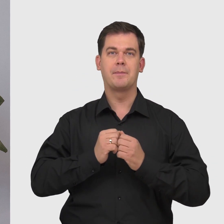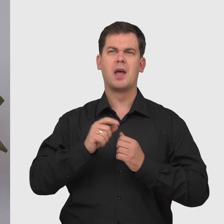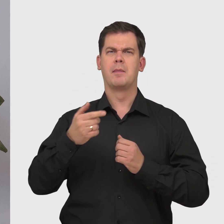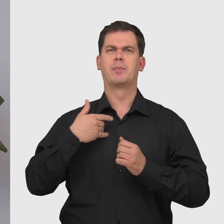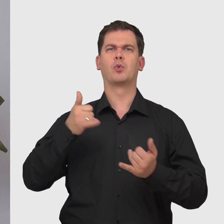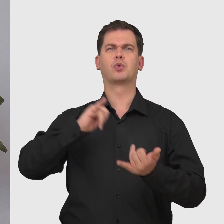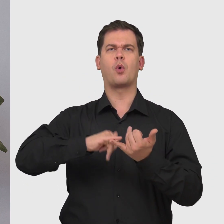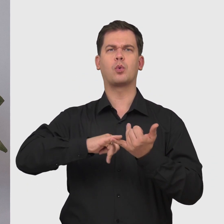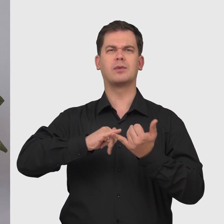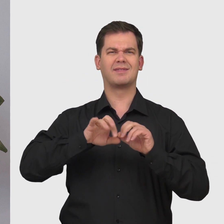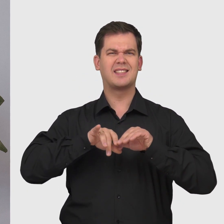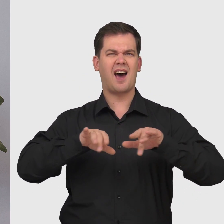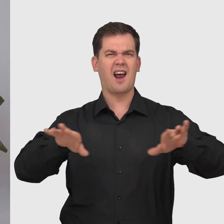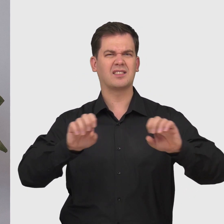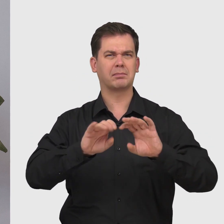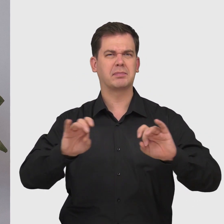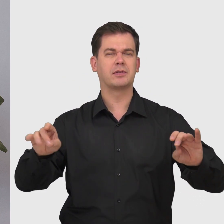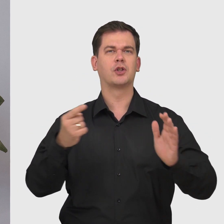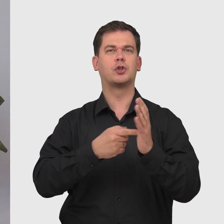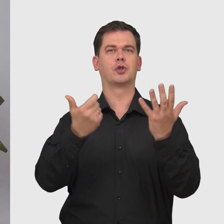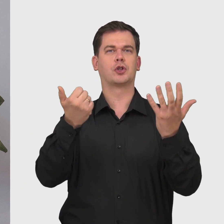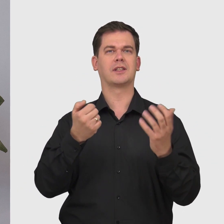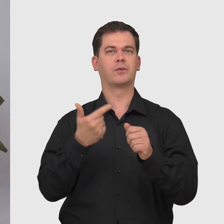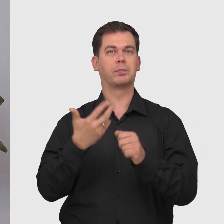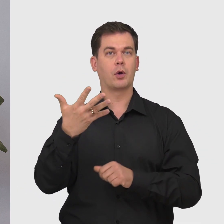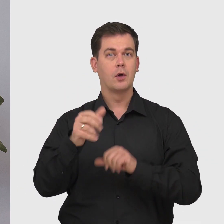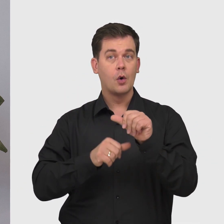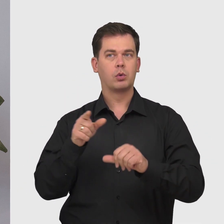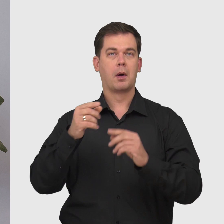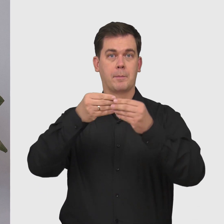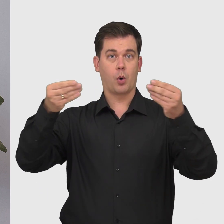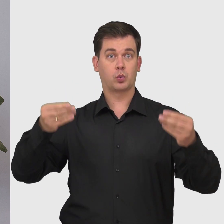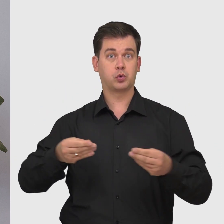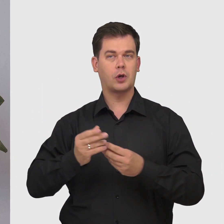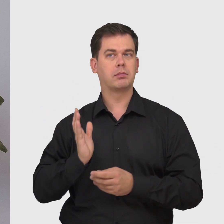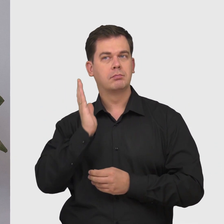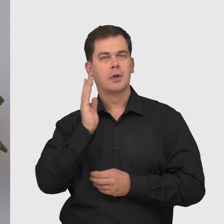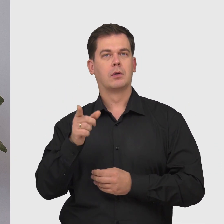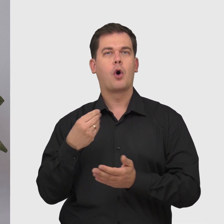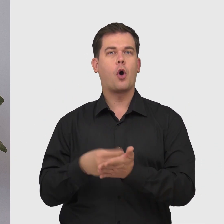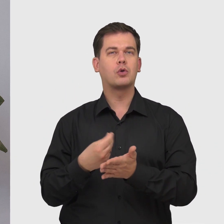W trakcie zarazy toruńskiej z 1625 r. zapachowa poduszeczka na serce